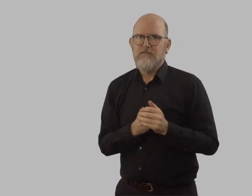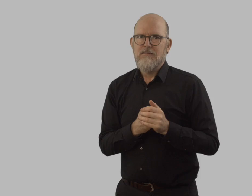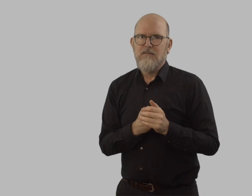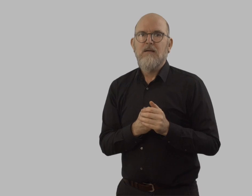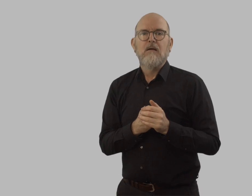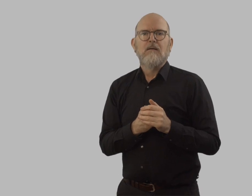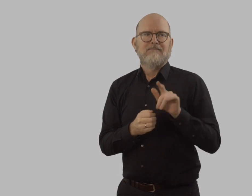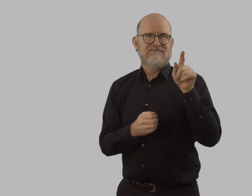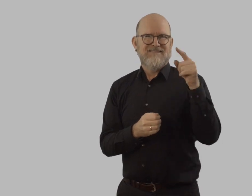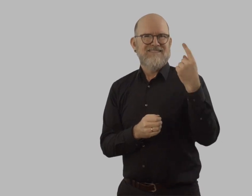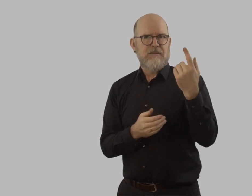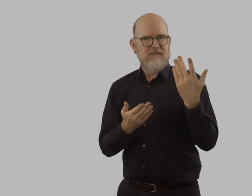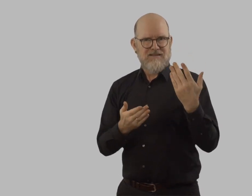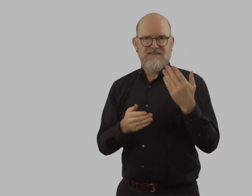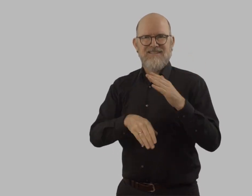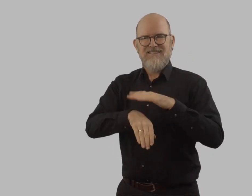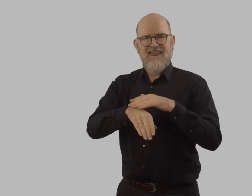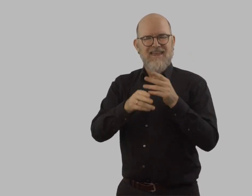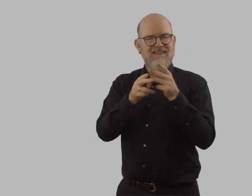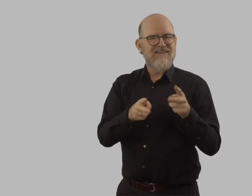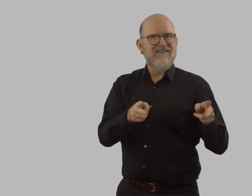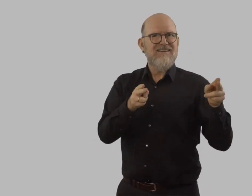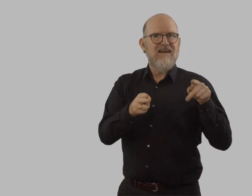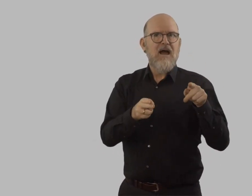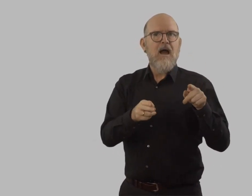Er gilt auch heute noch